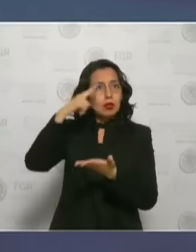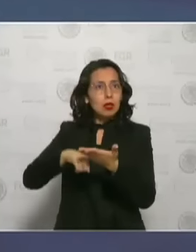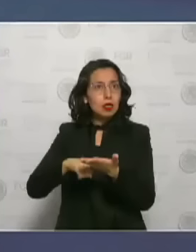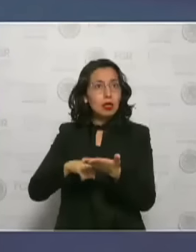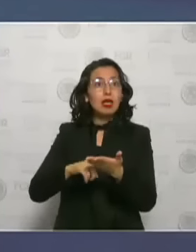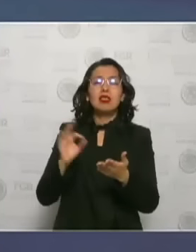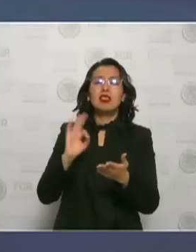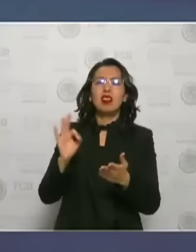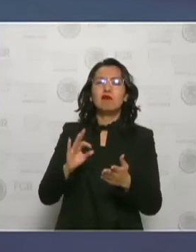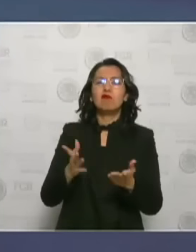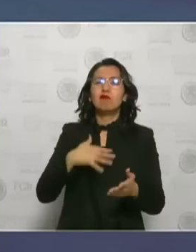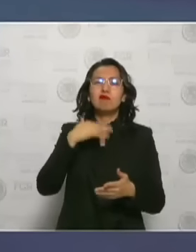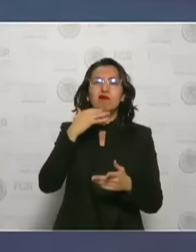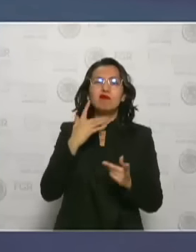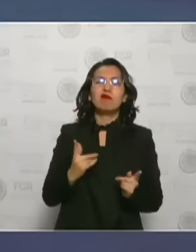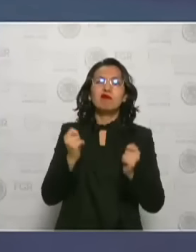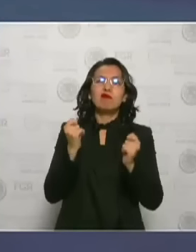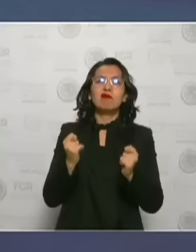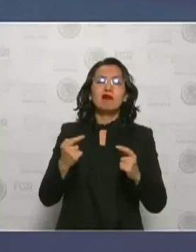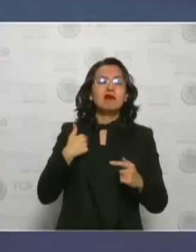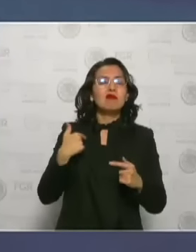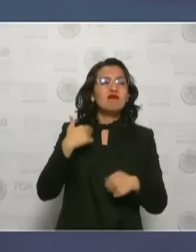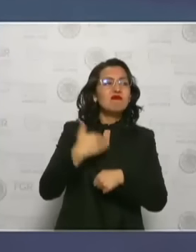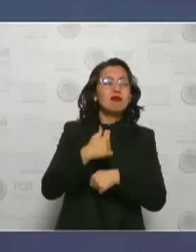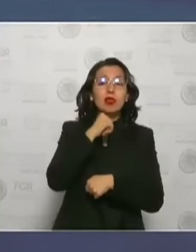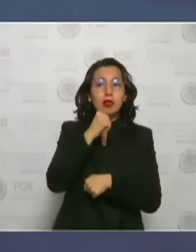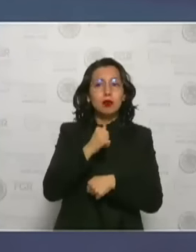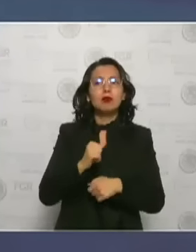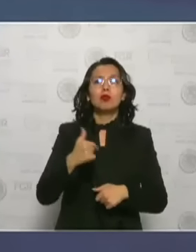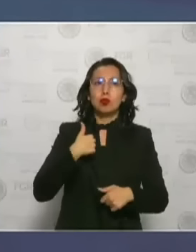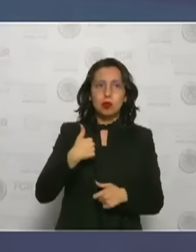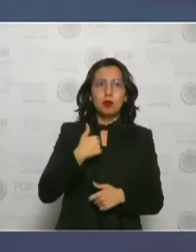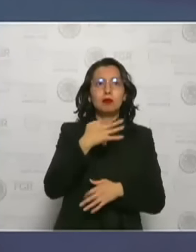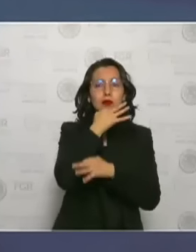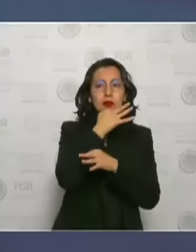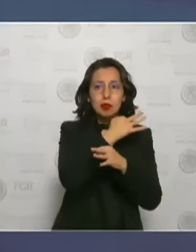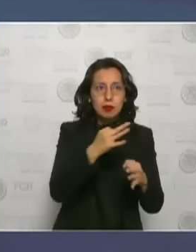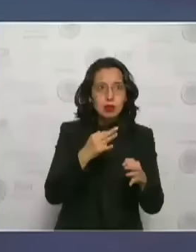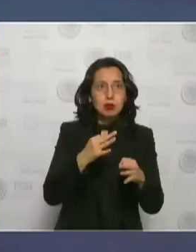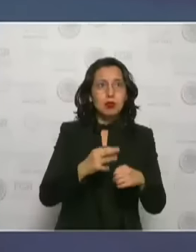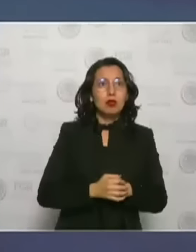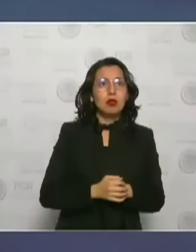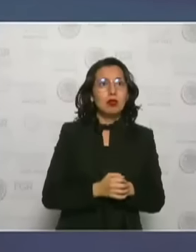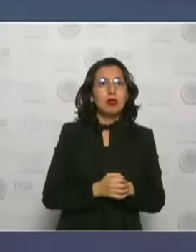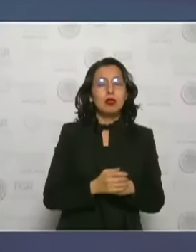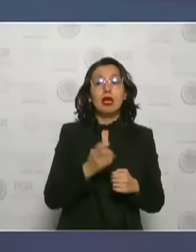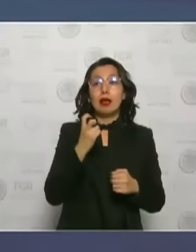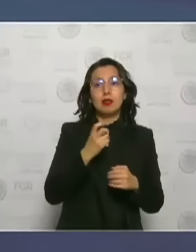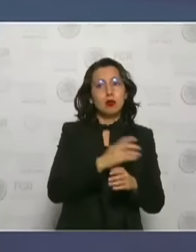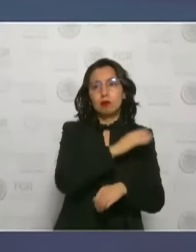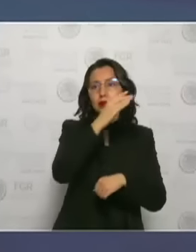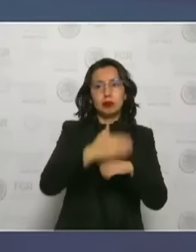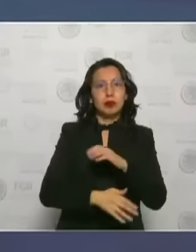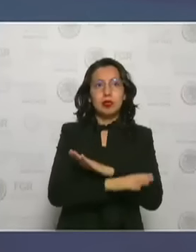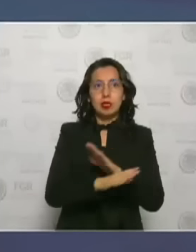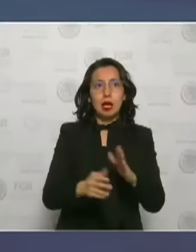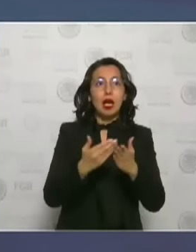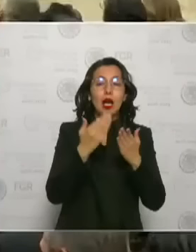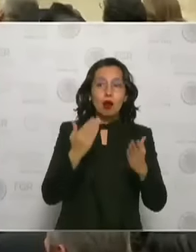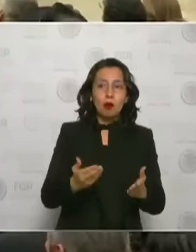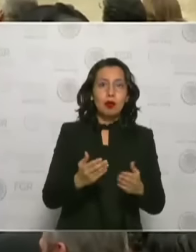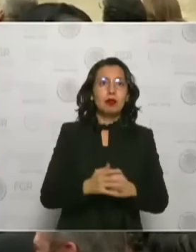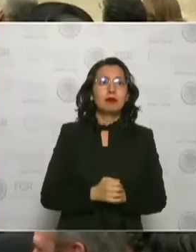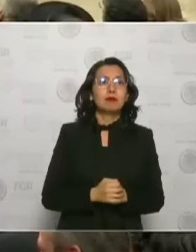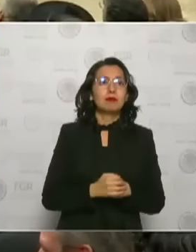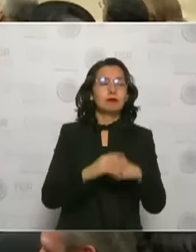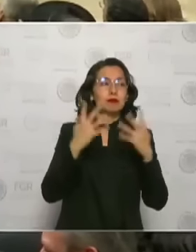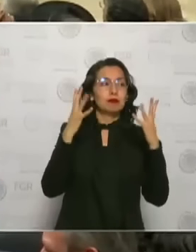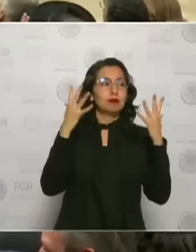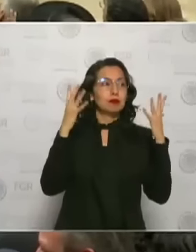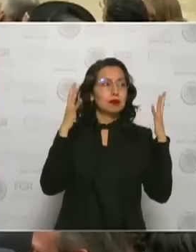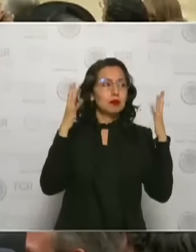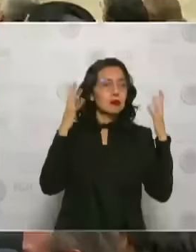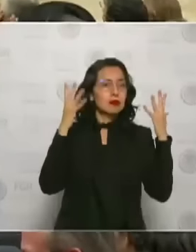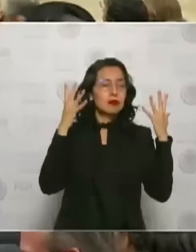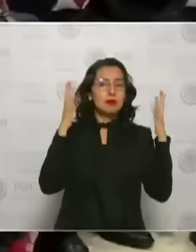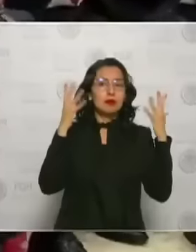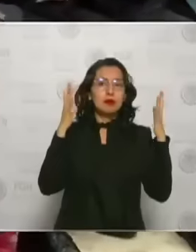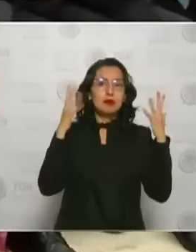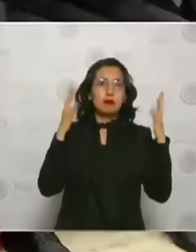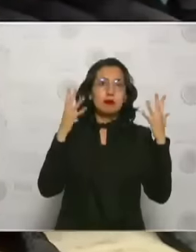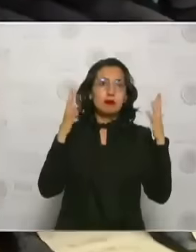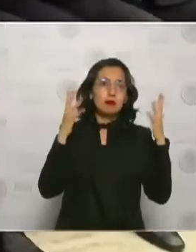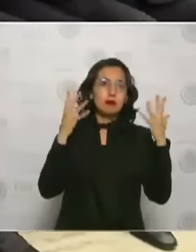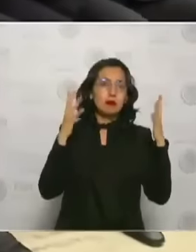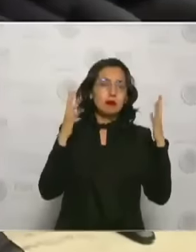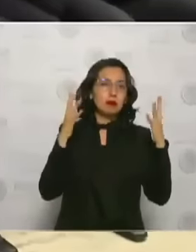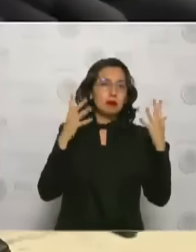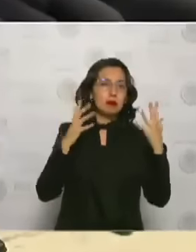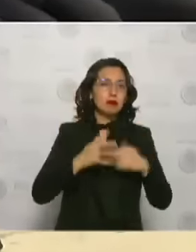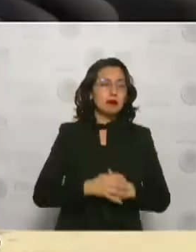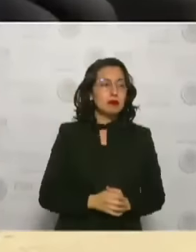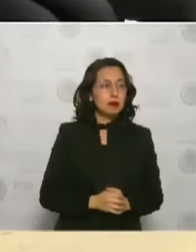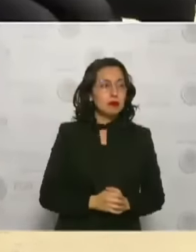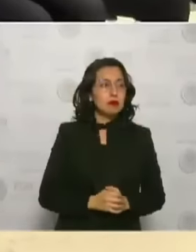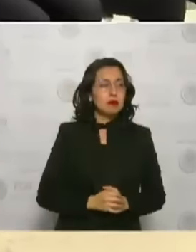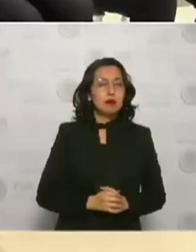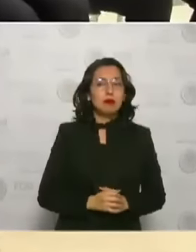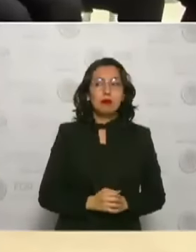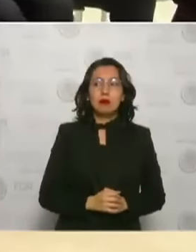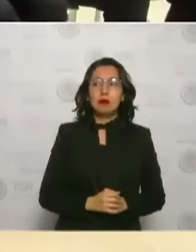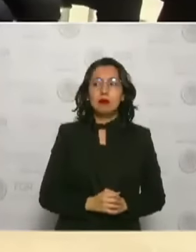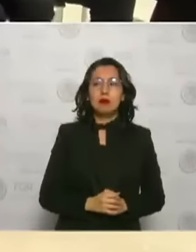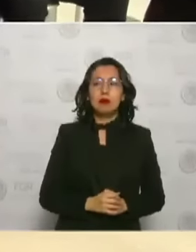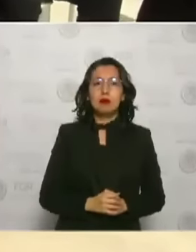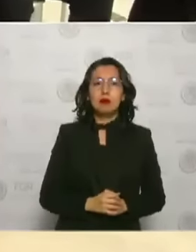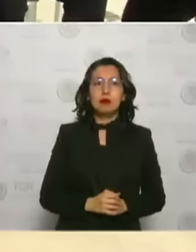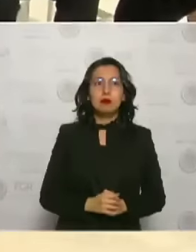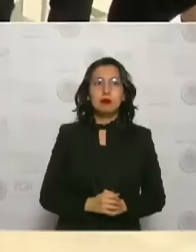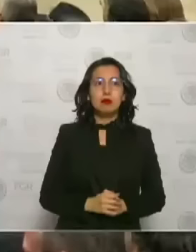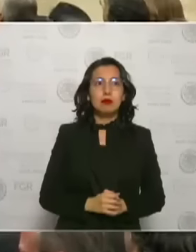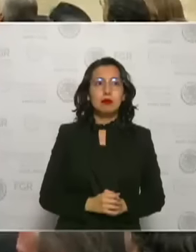seguir actuando con impunidad, les aseguro que la etapa de la indiferencia terminó. la Fiscalía,